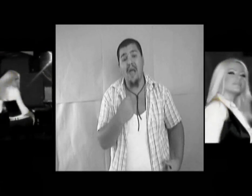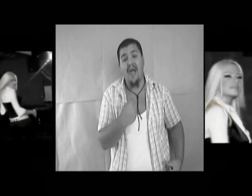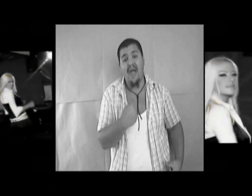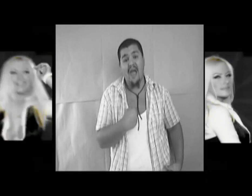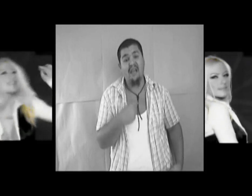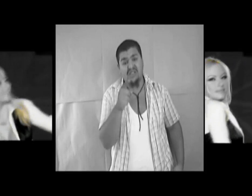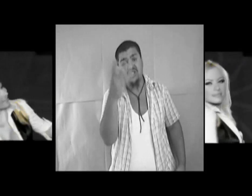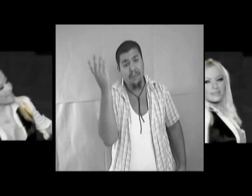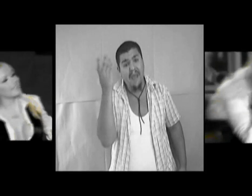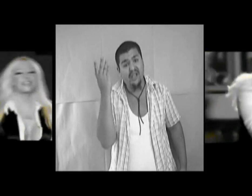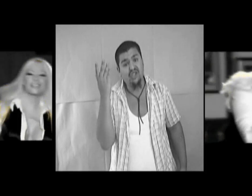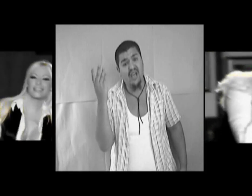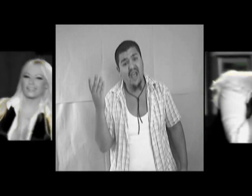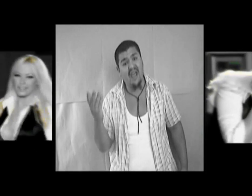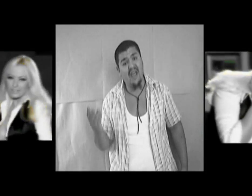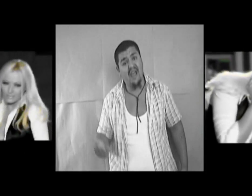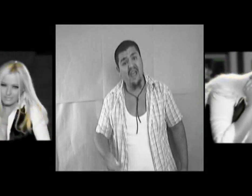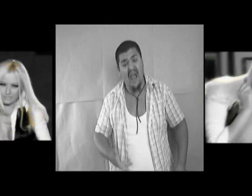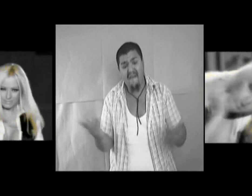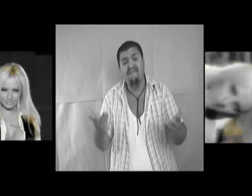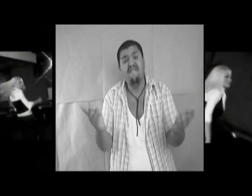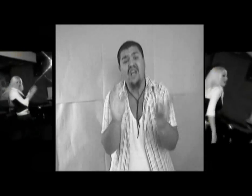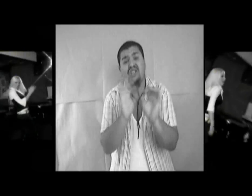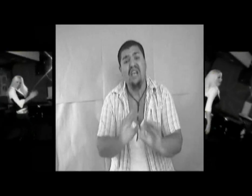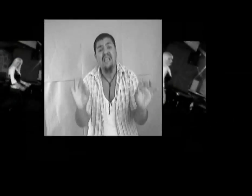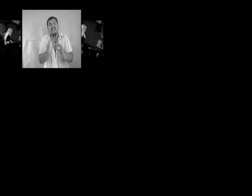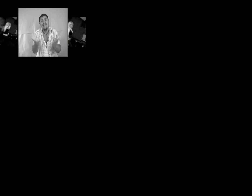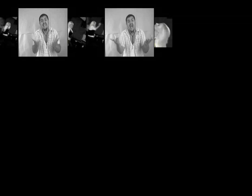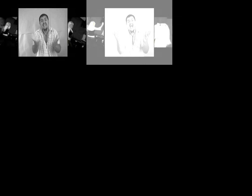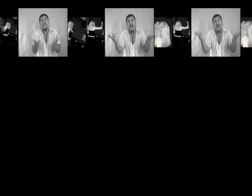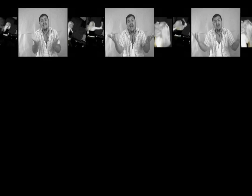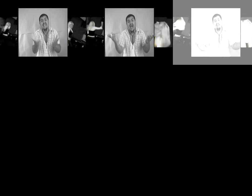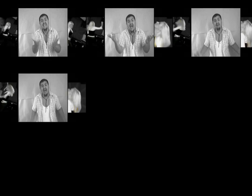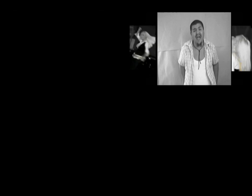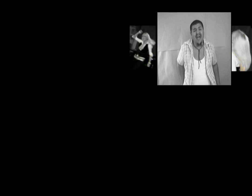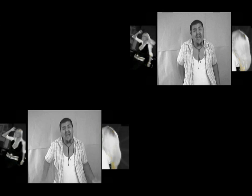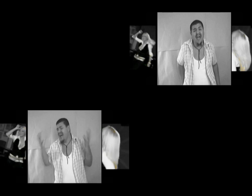ти беше, вече те нямам. I was already, they do not have.